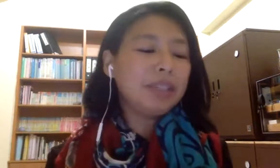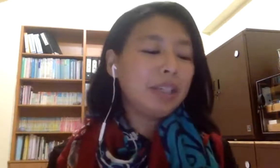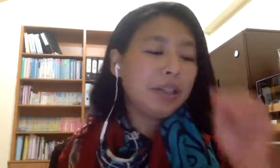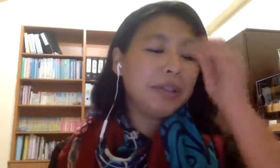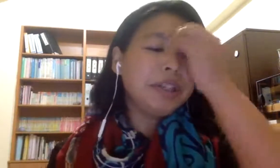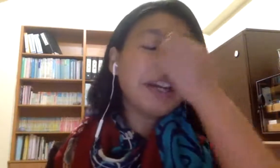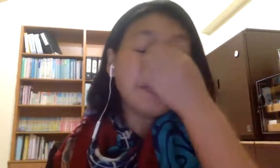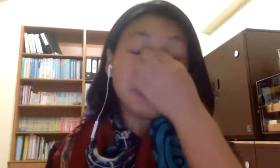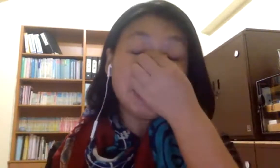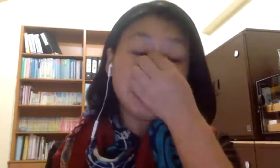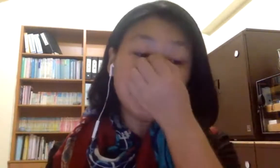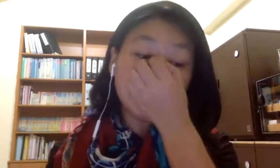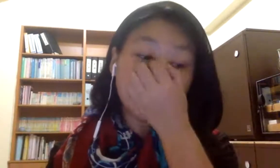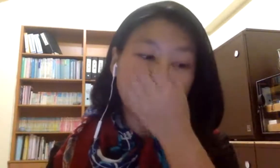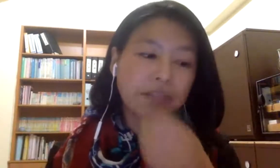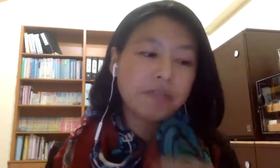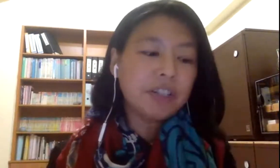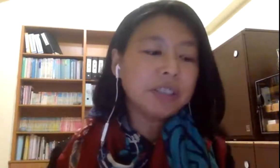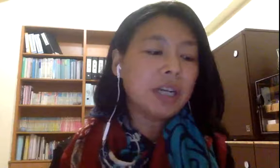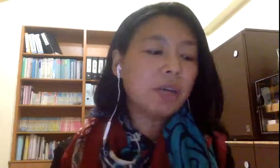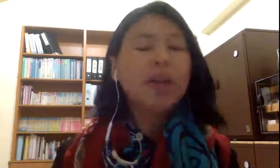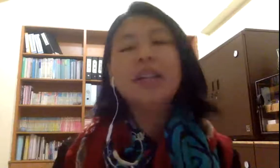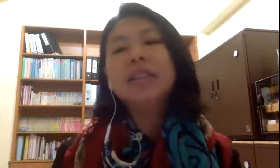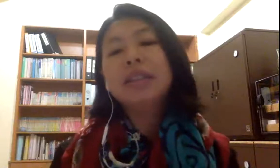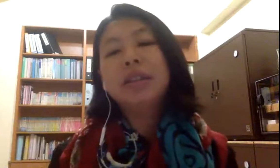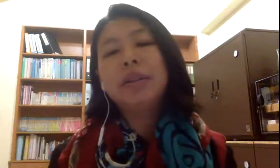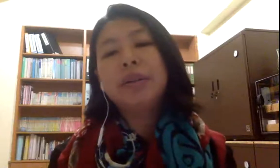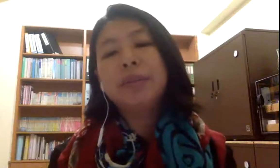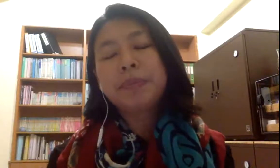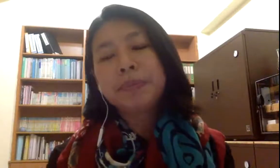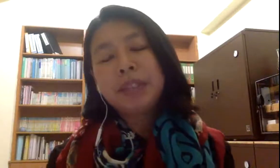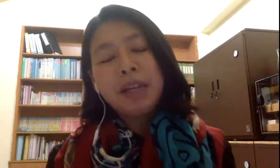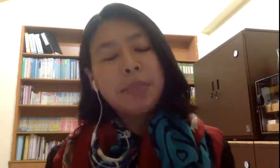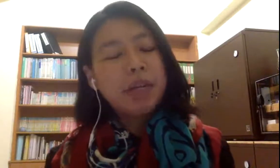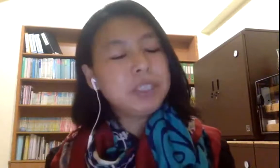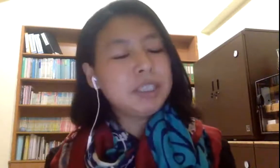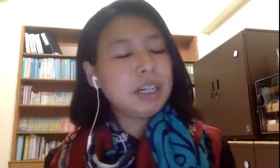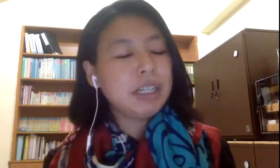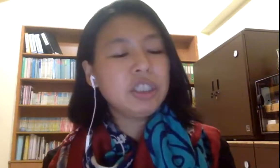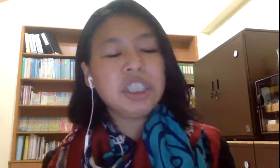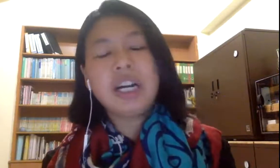أهلا جميعا ومساء الخير من تايوان اسمي هو يالينغ تشاو